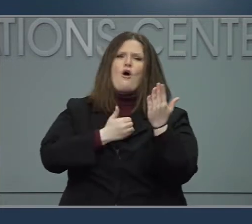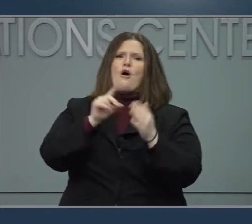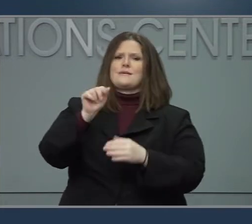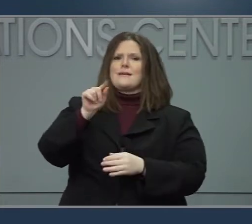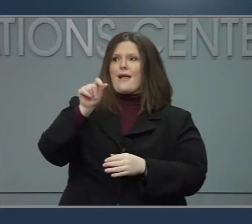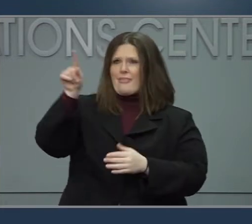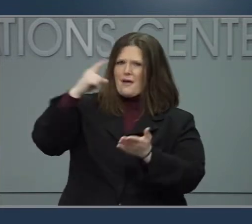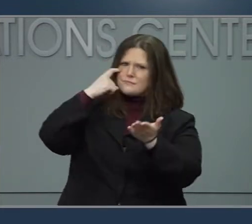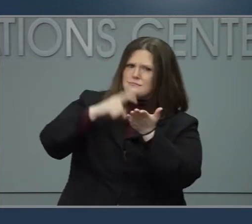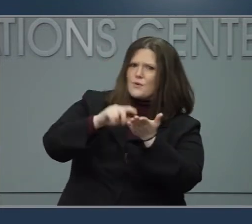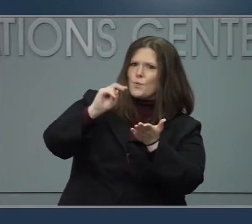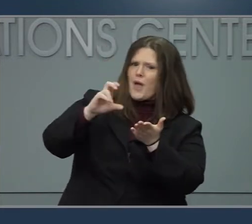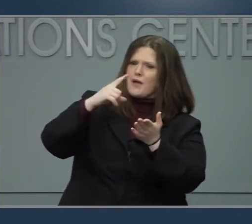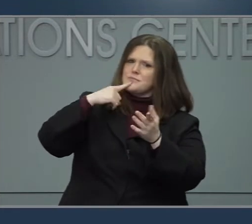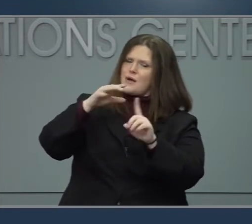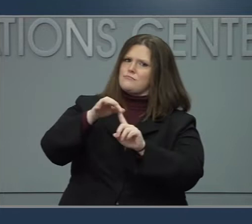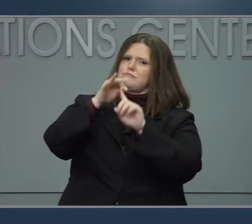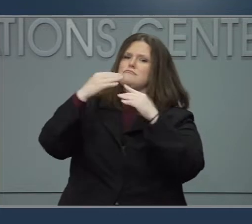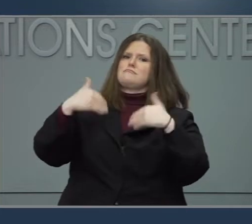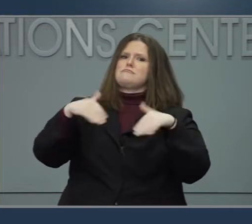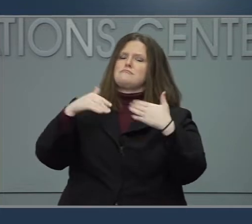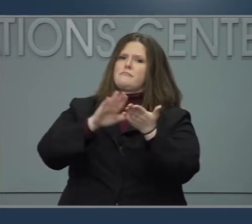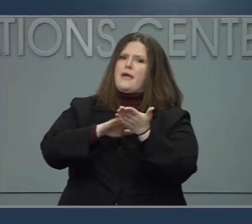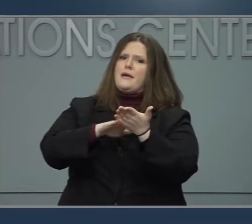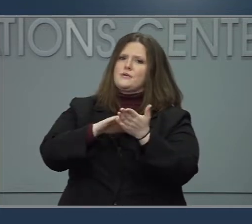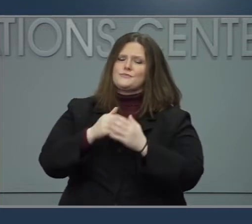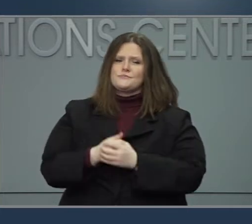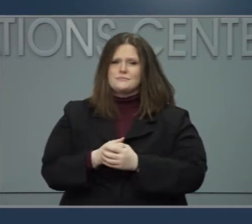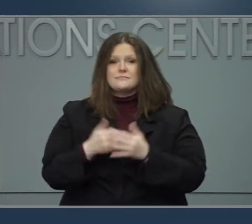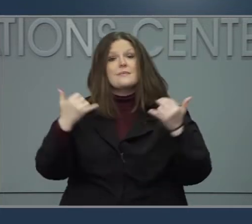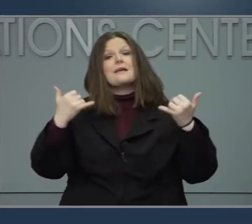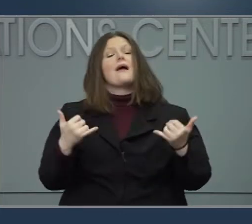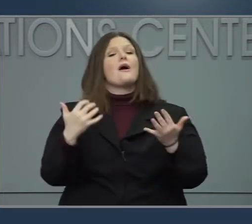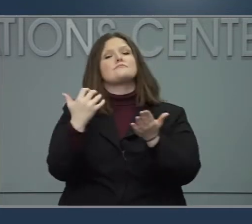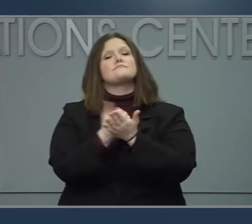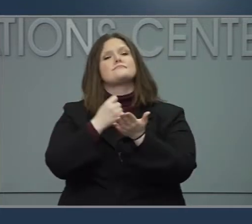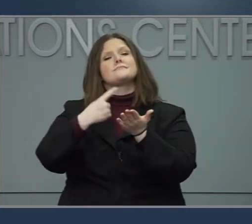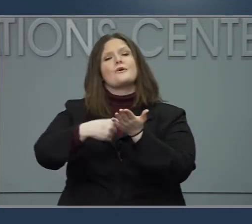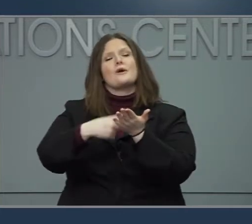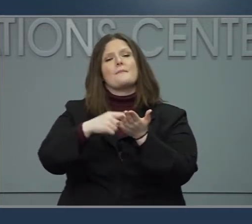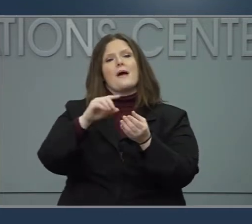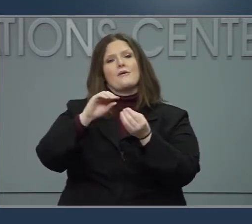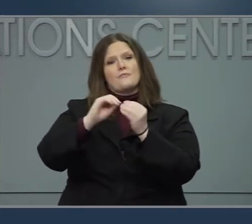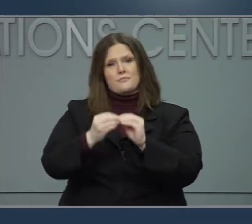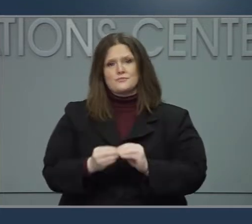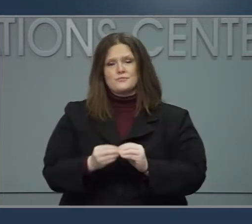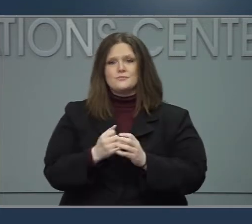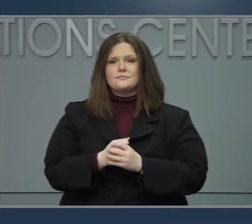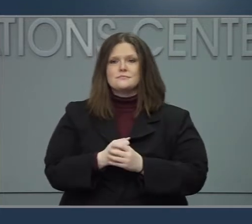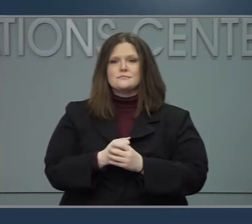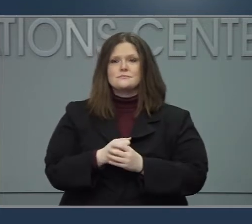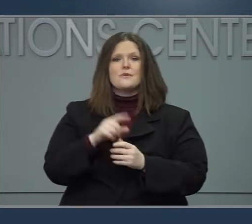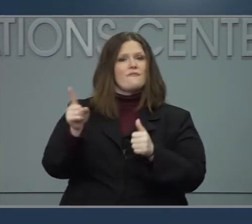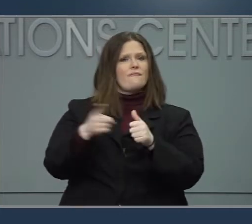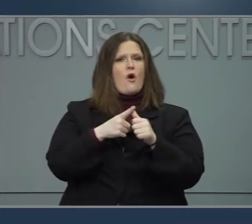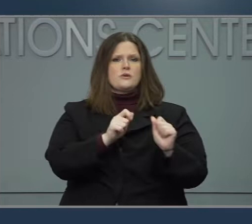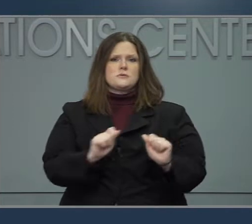vacunados en el Estado muy bien veamos las cifras de hoy. Esta primera gráfica de las personas que llegan en la sala de emergencias con síntomas